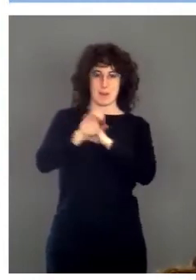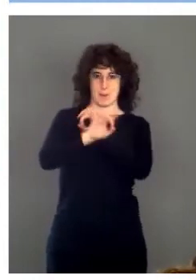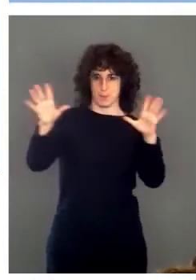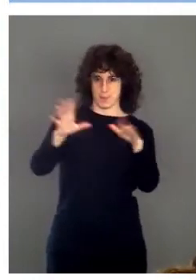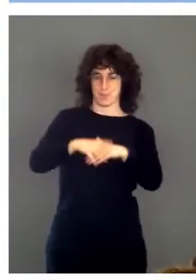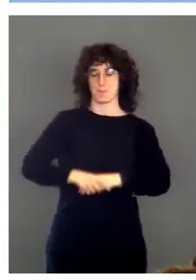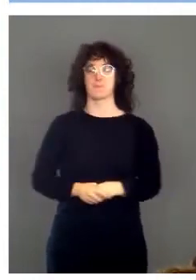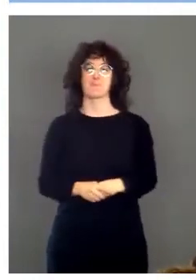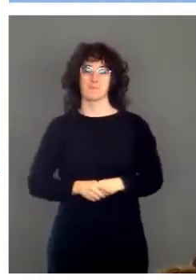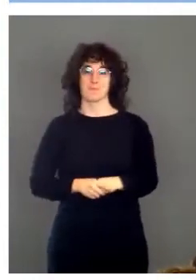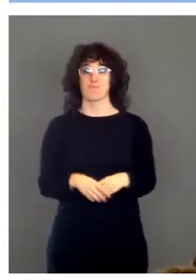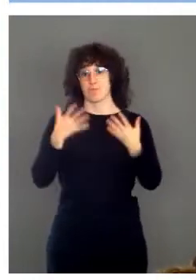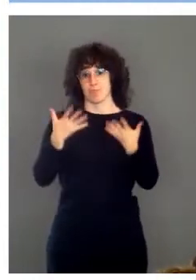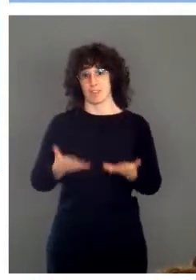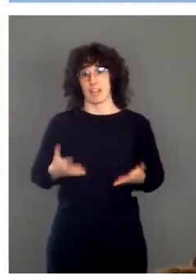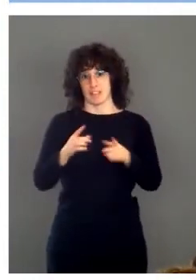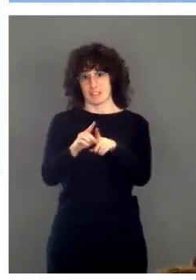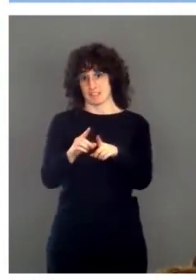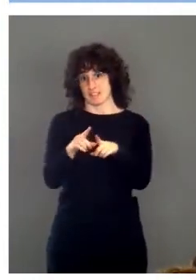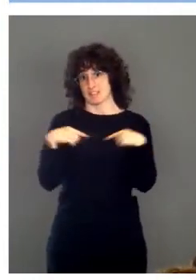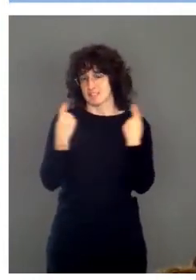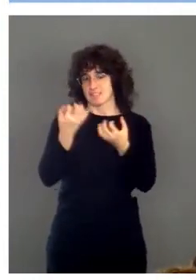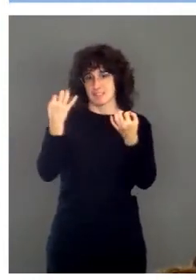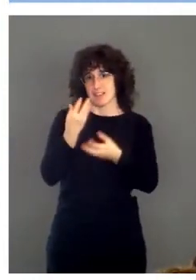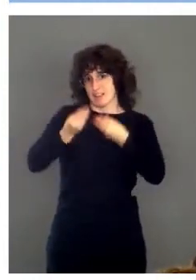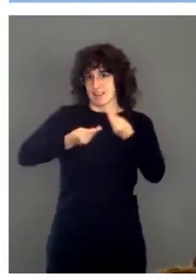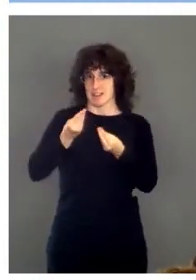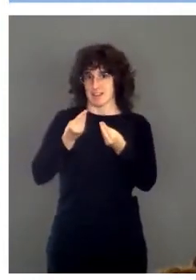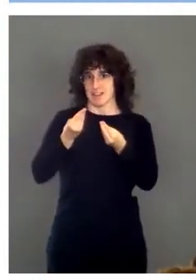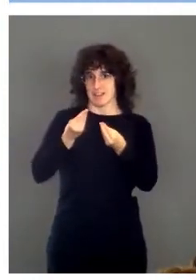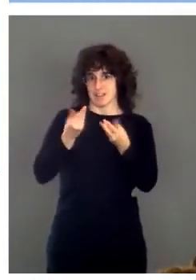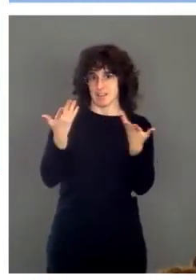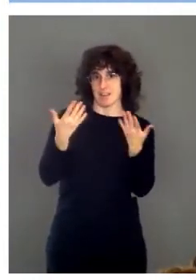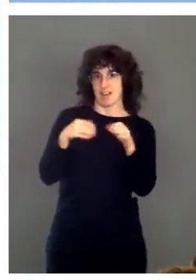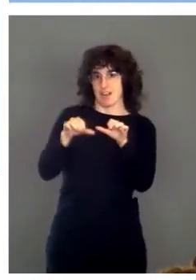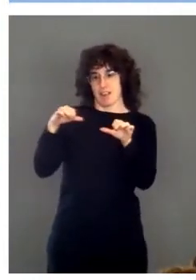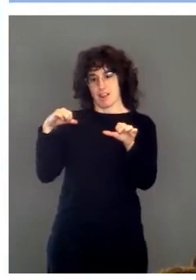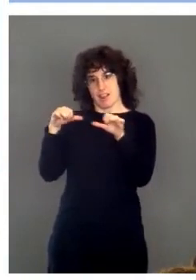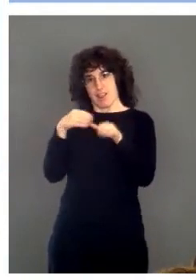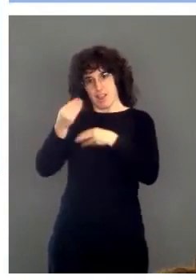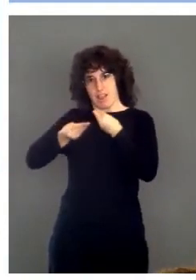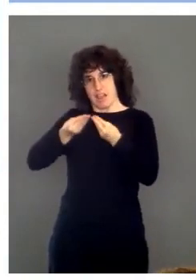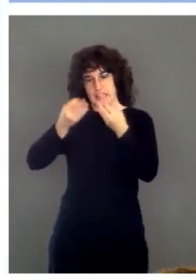Con lo cual lo que tenemos que hacer es No tratar de estropear lo que está haciéndose bien Impulsarlo y fomentarlo